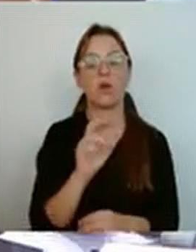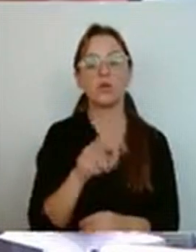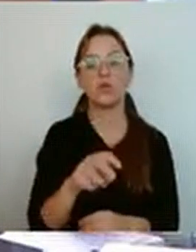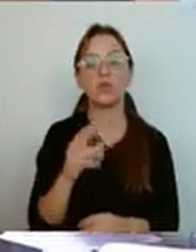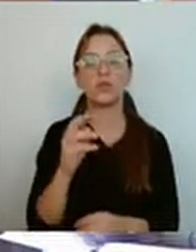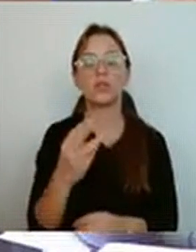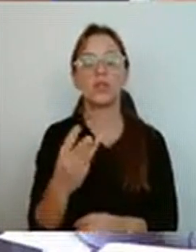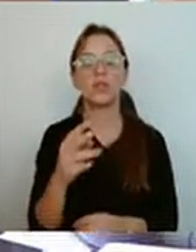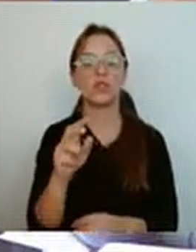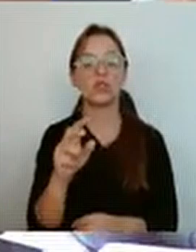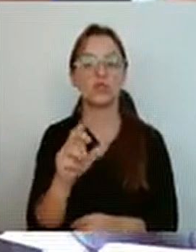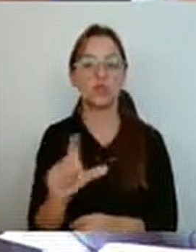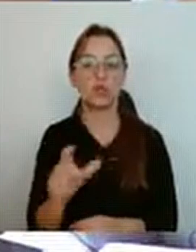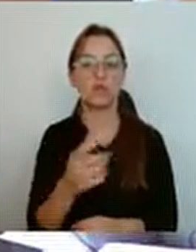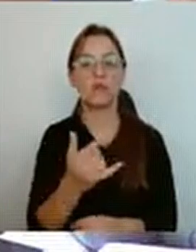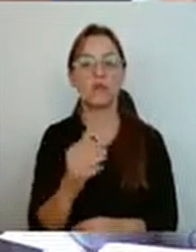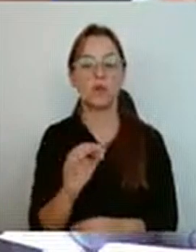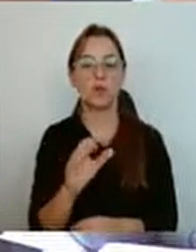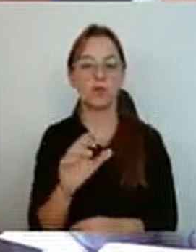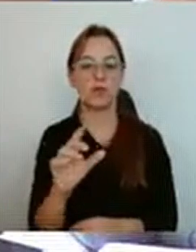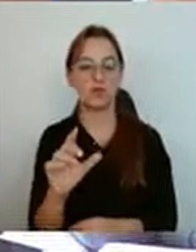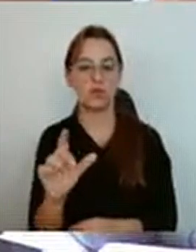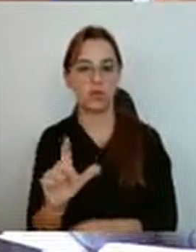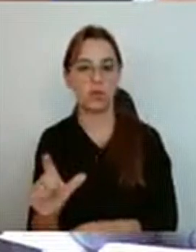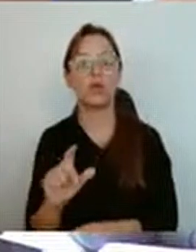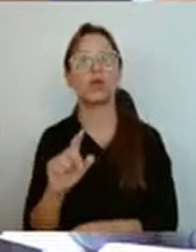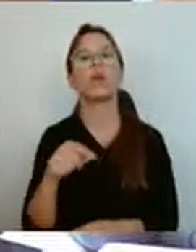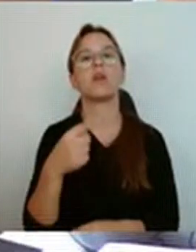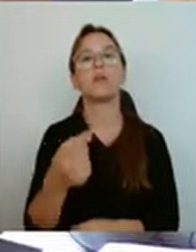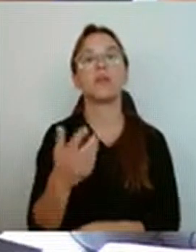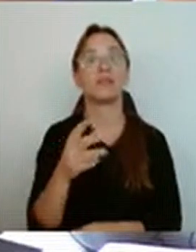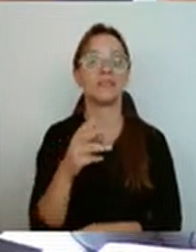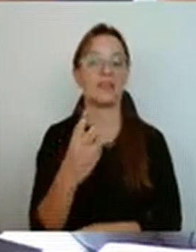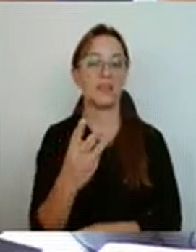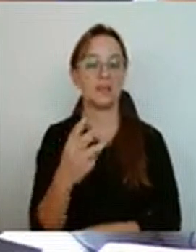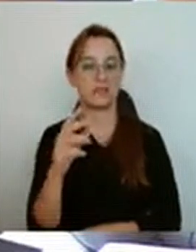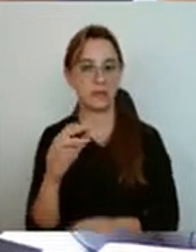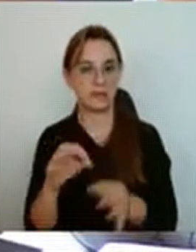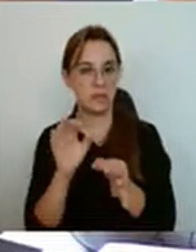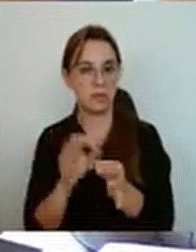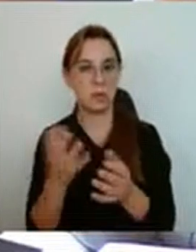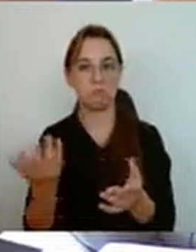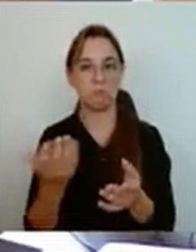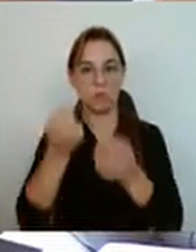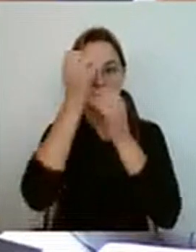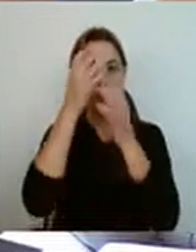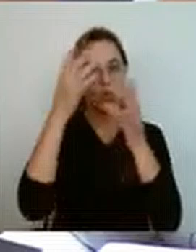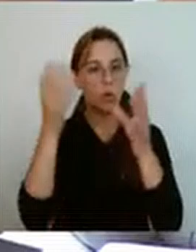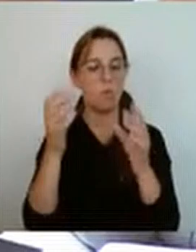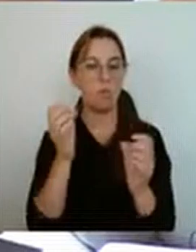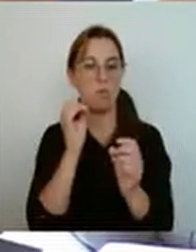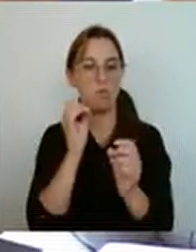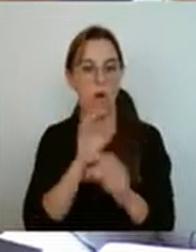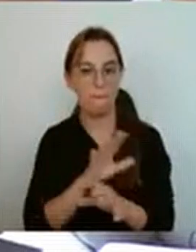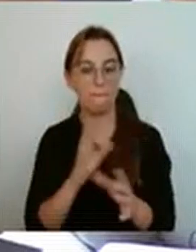Setembro. Não se chegou a nenhuma conclusão e nestas reuniões o assunto foi sempre abordado pelo Grupo Político